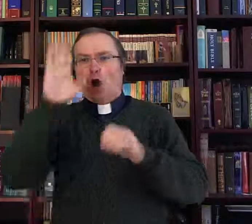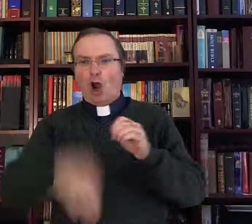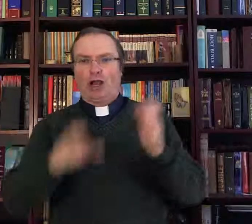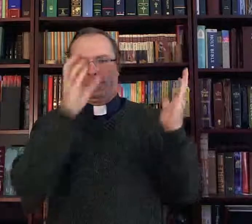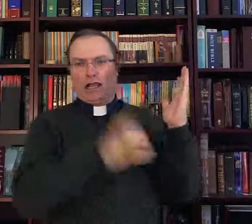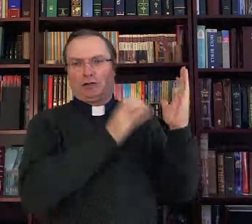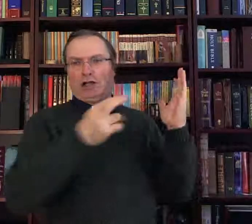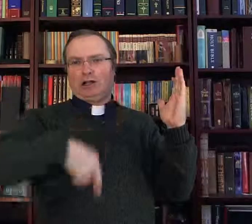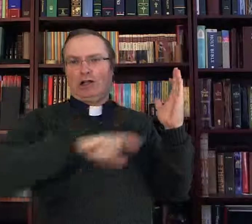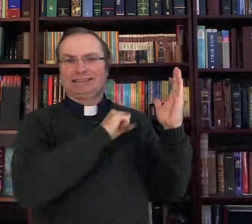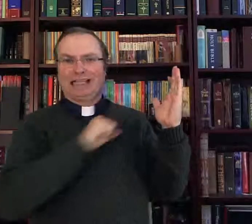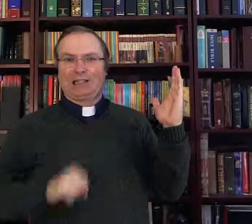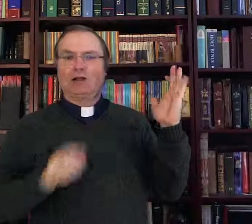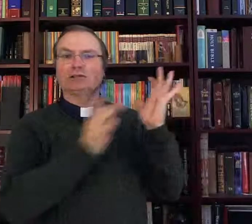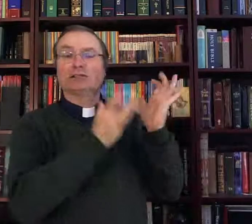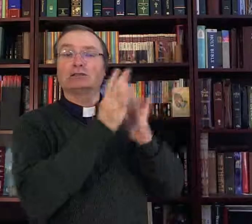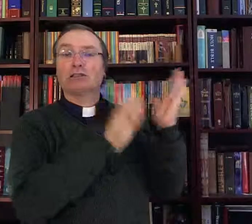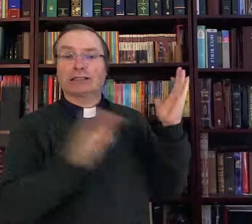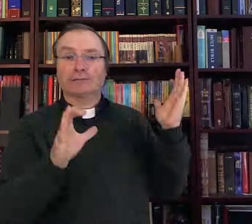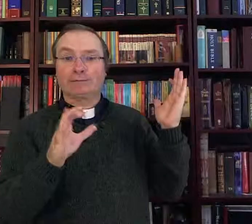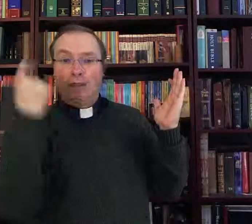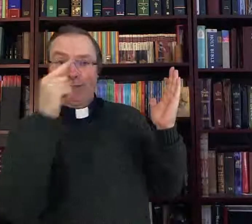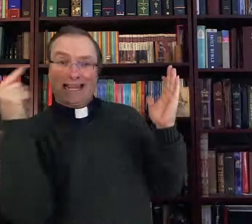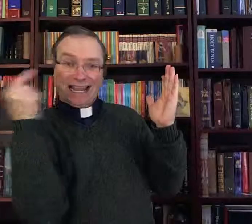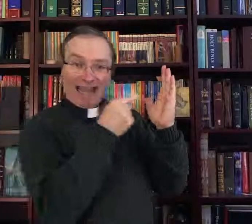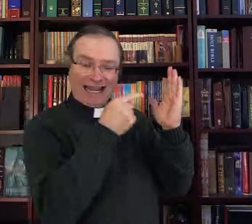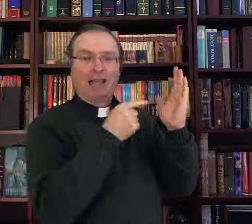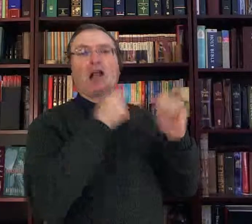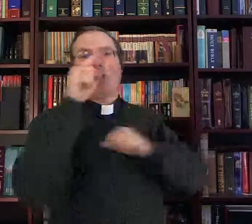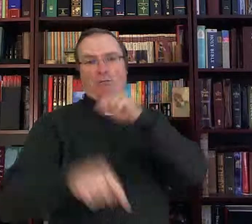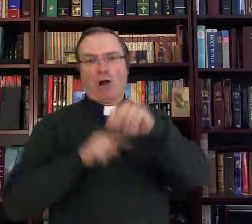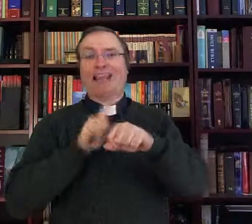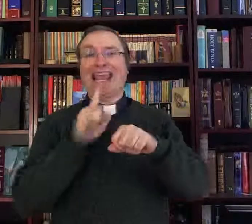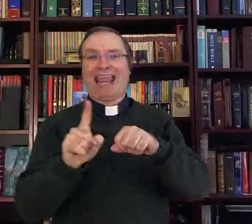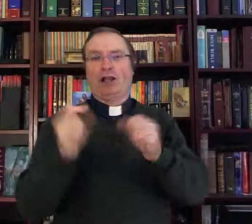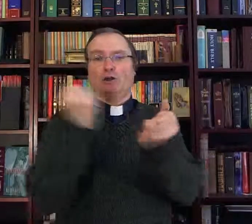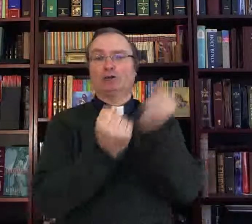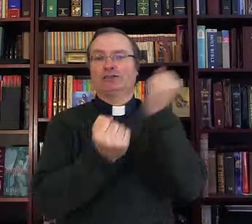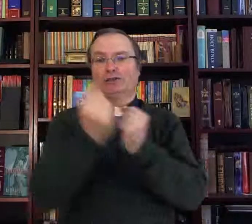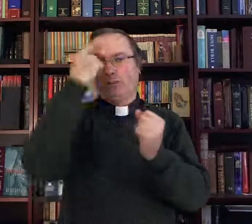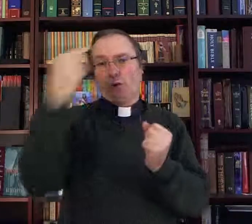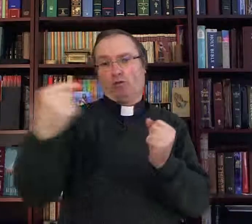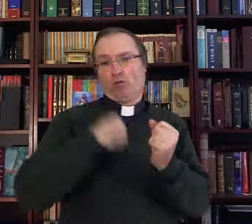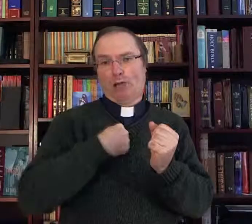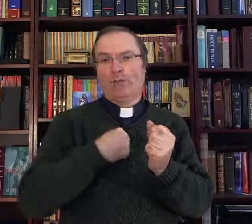que de la croix de notre Seigneur Jésus-Christ. Par elle le monde est crucifié pour moi,